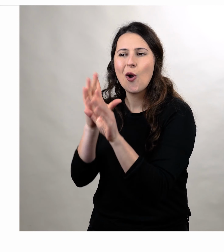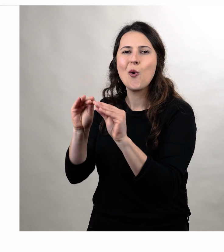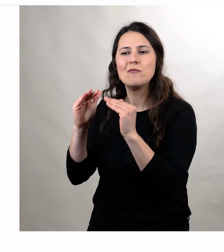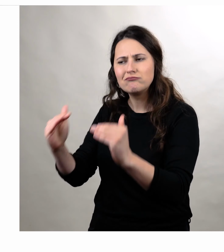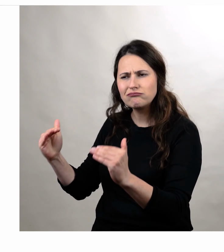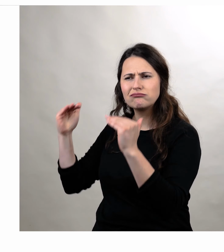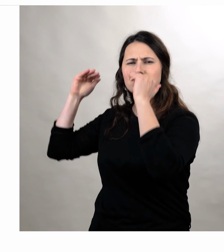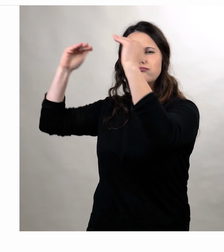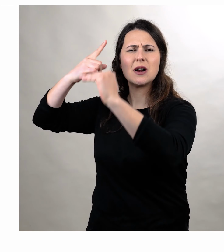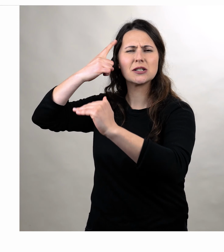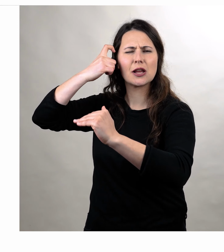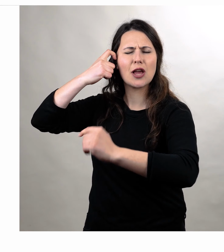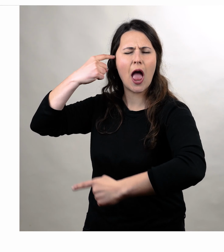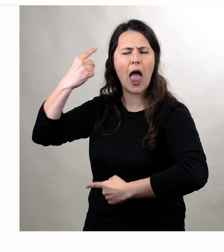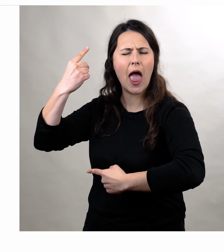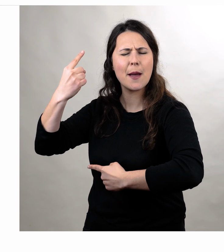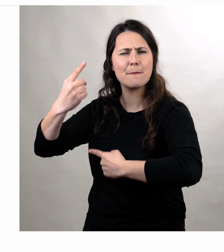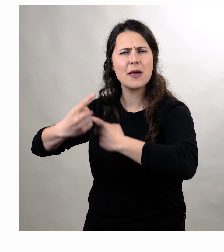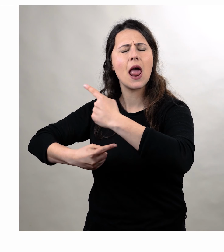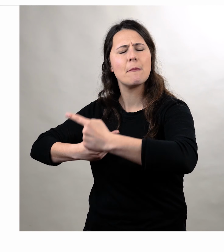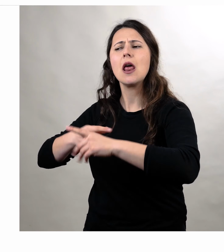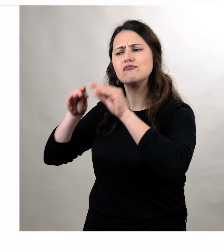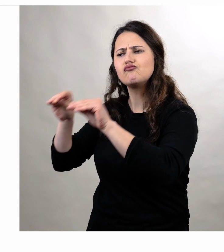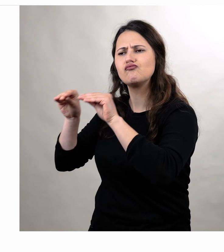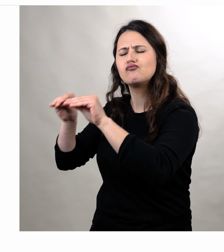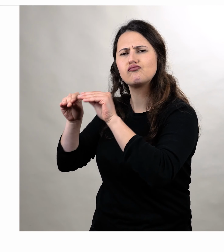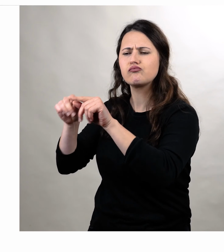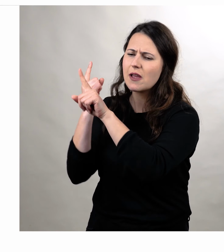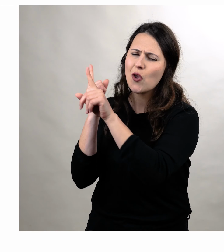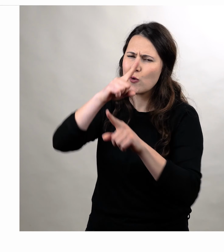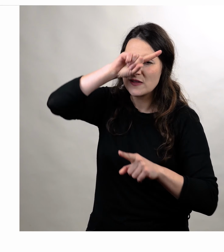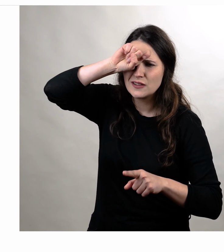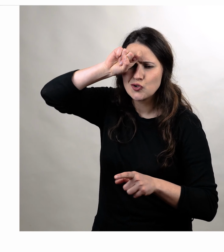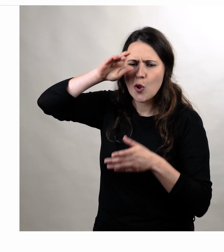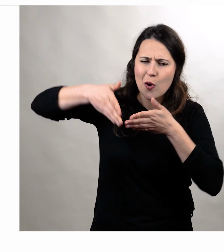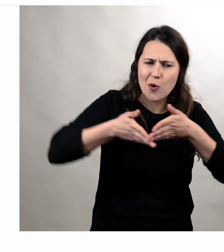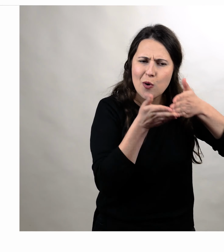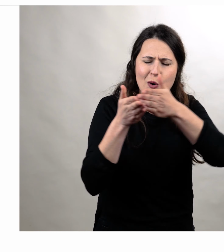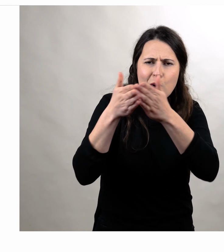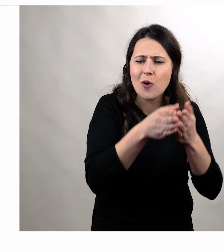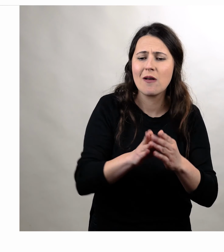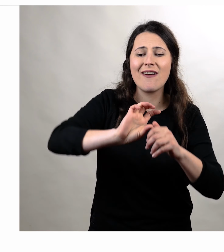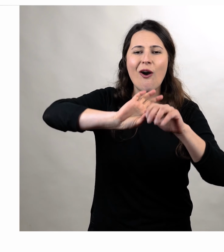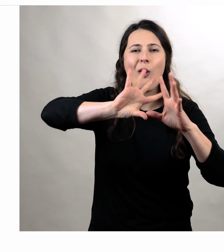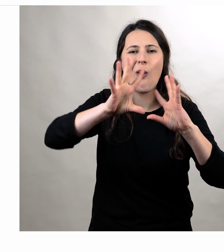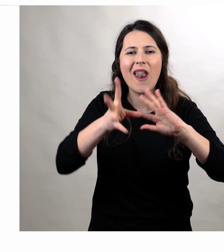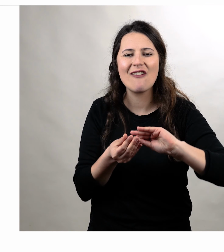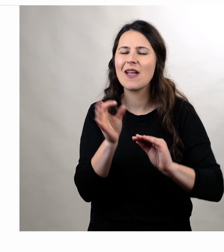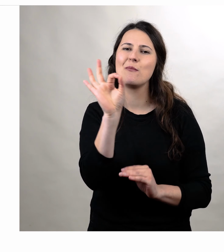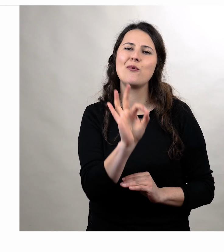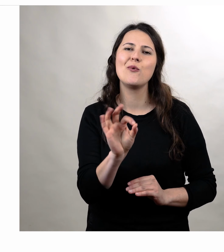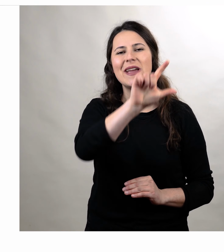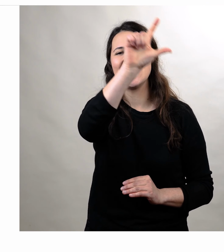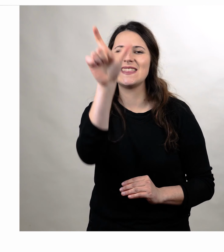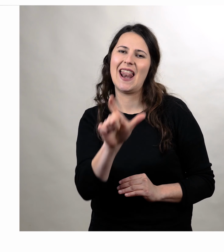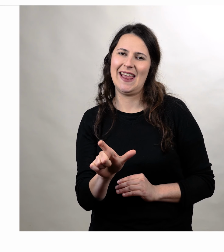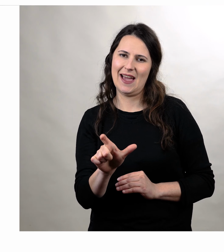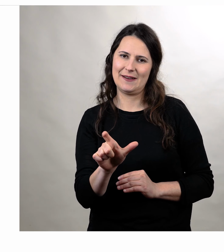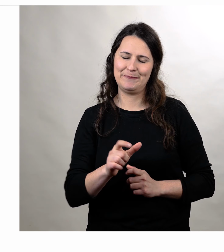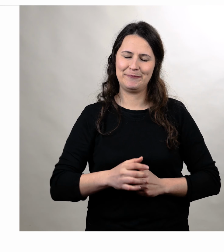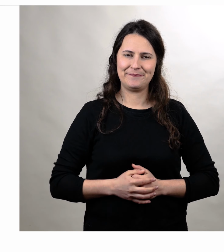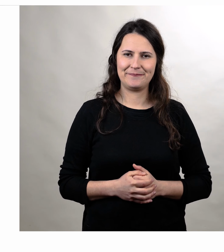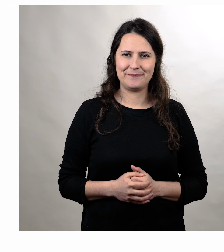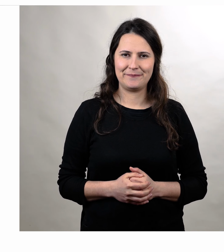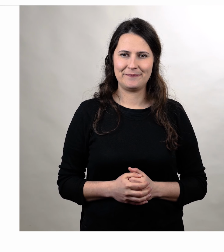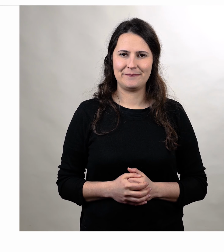Οι δραστηριότητες πραγματοποιούνται σε περιοχές της Ιταλίας .